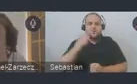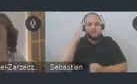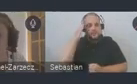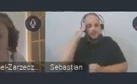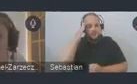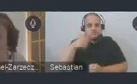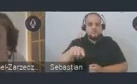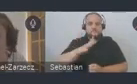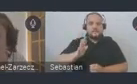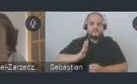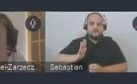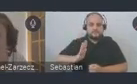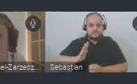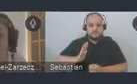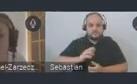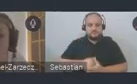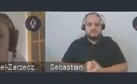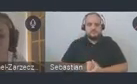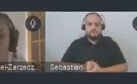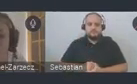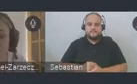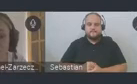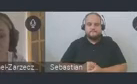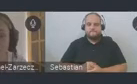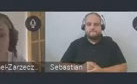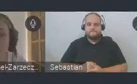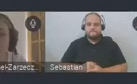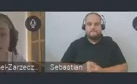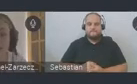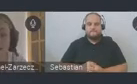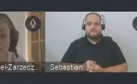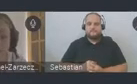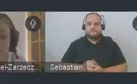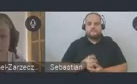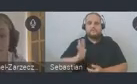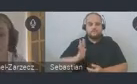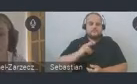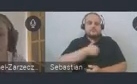umiejętności z zakresu bezpieczeństwa cyfrowego, bezpieczeństwa naszych danych.